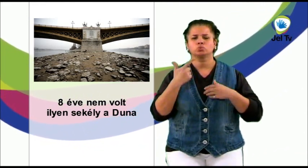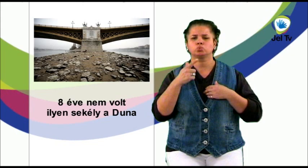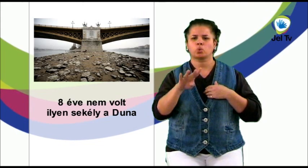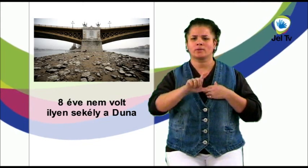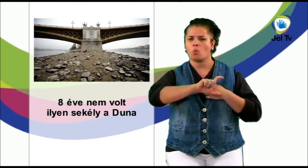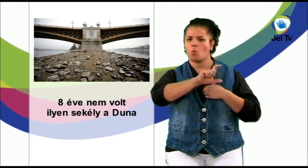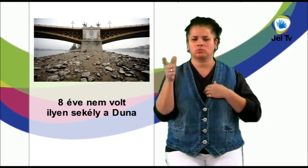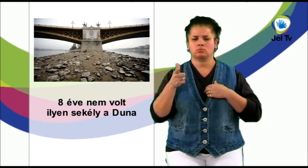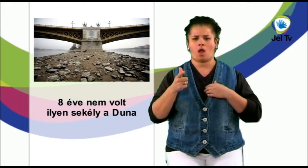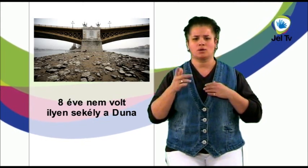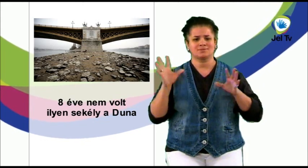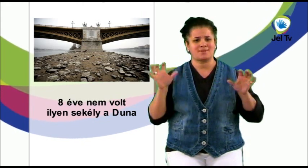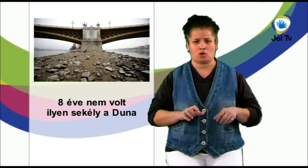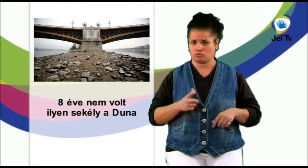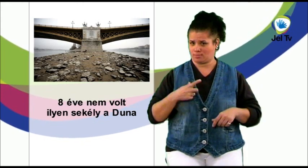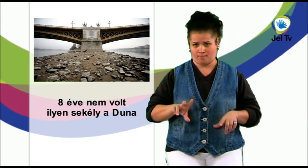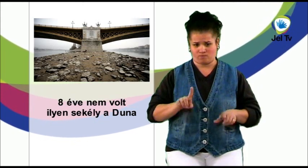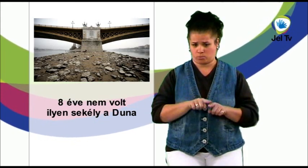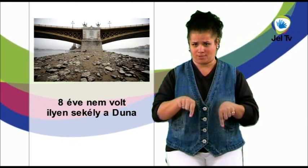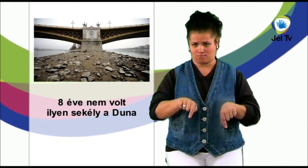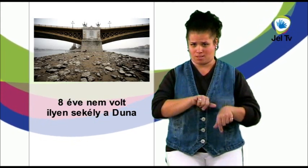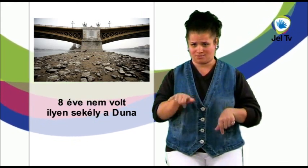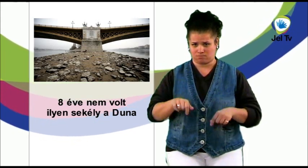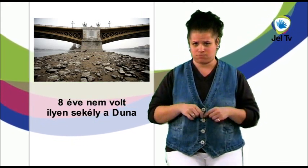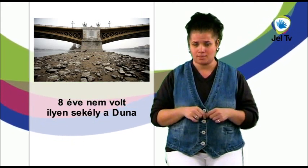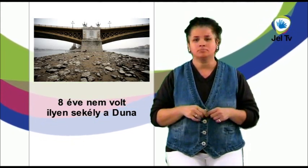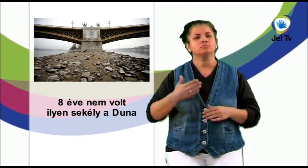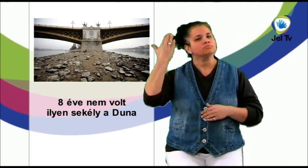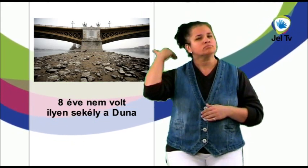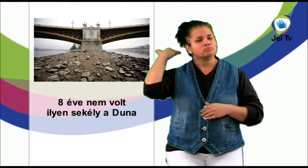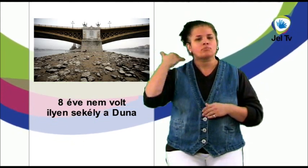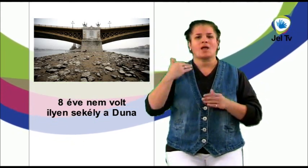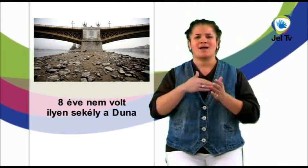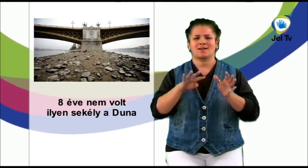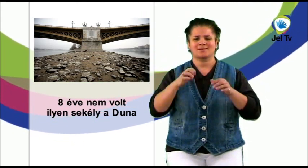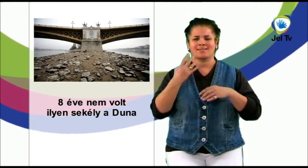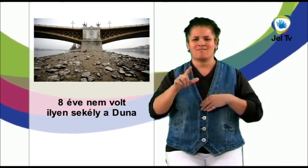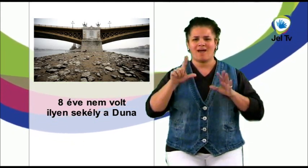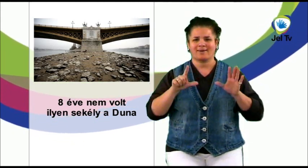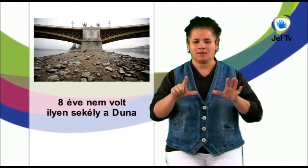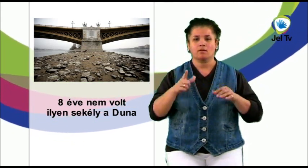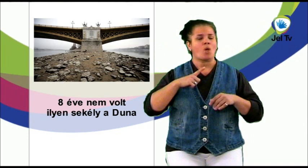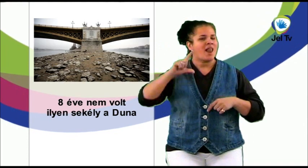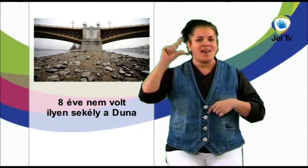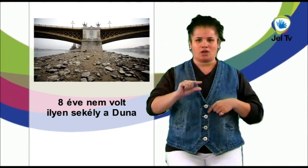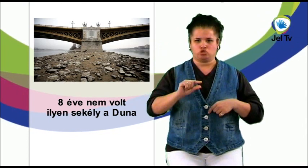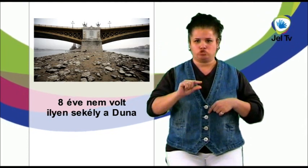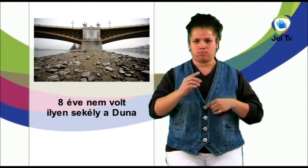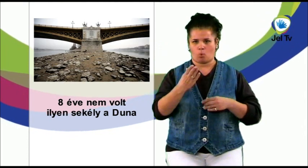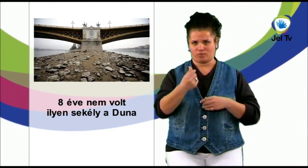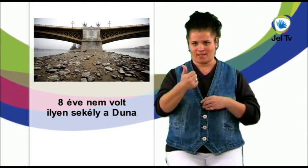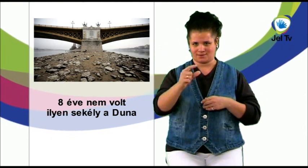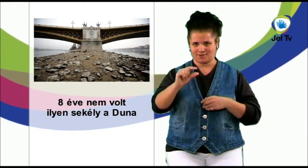1924 óta nem volt ilyen szárazság, mint most. 1947-ben volt a legkisebb vízállás, 51 cm.